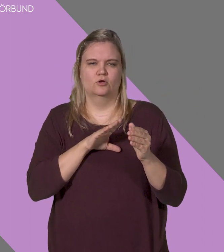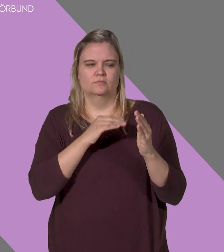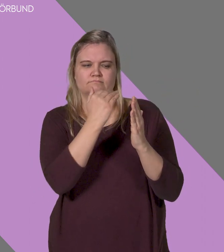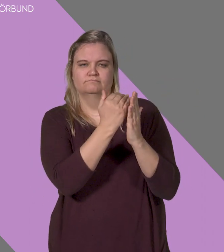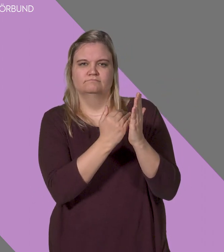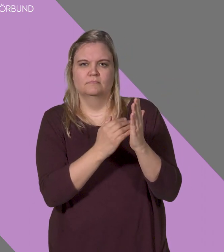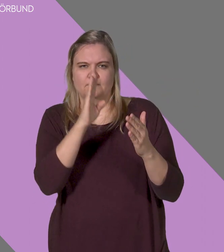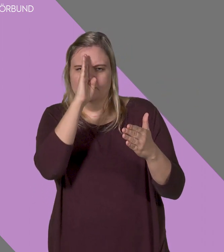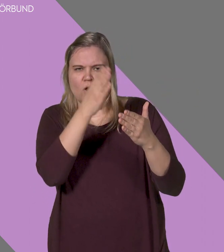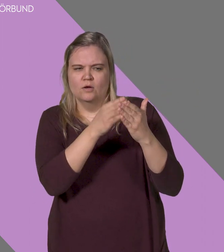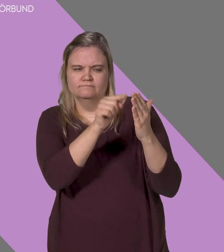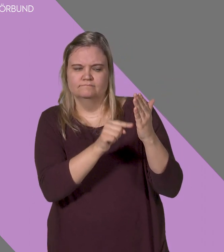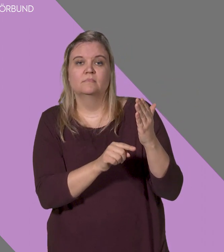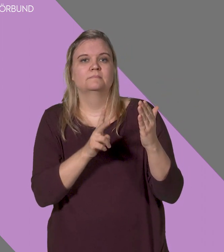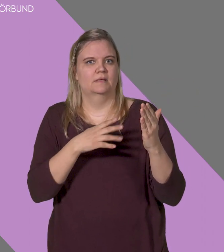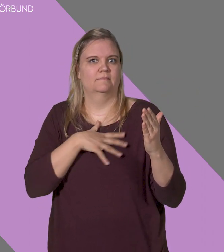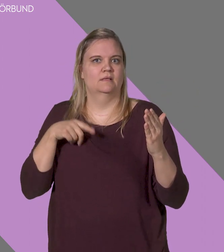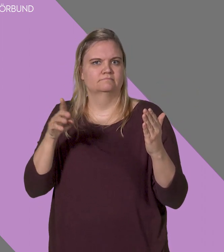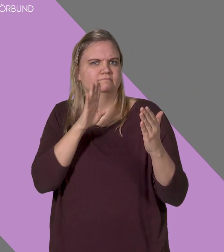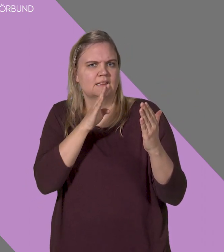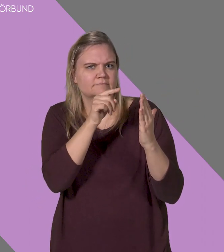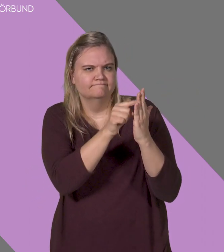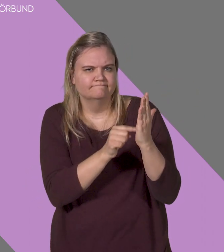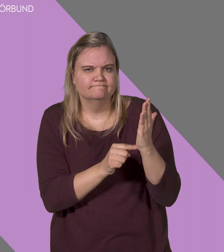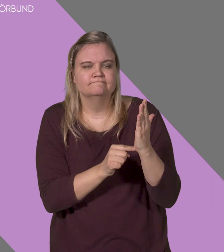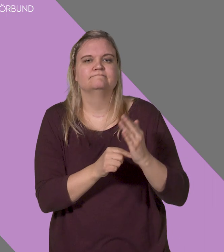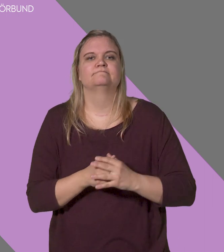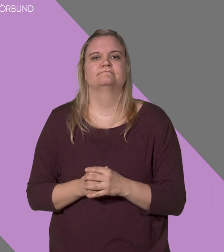för textsamtalstjänstens framtid.